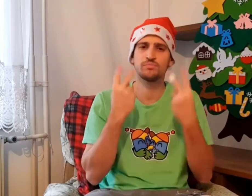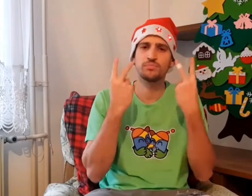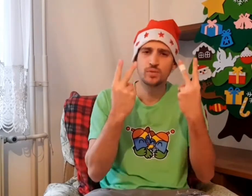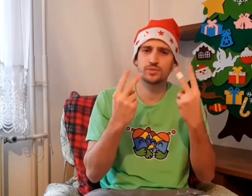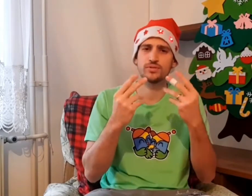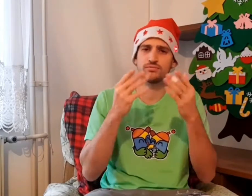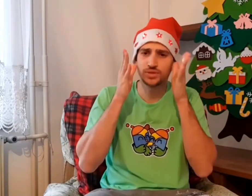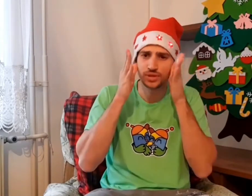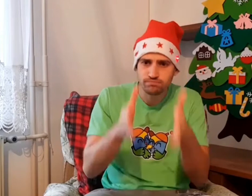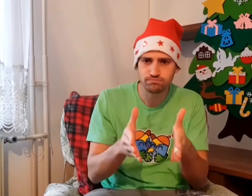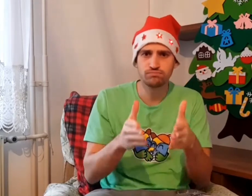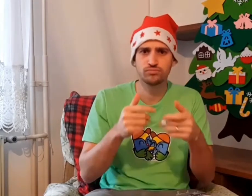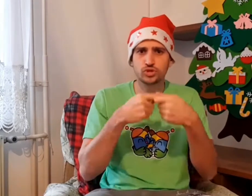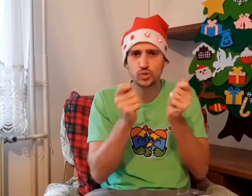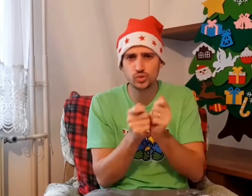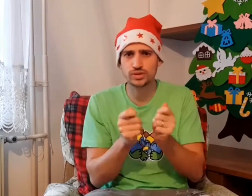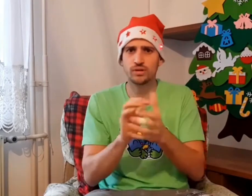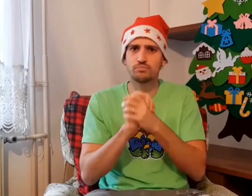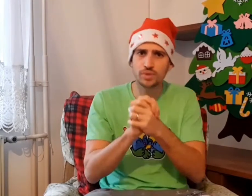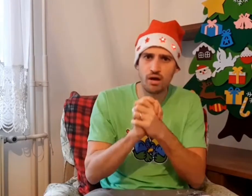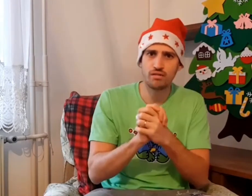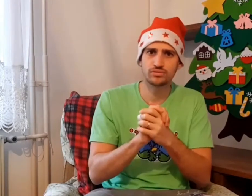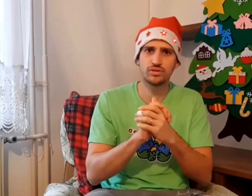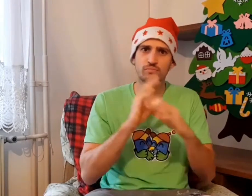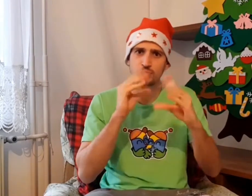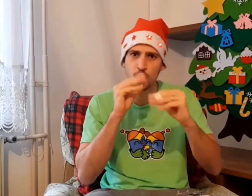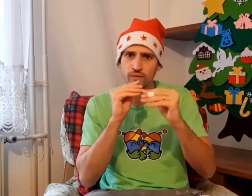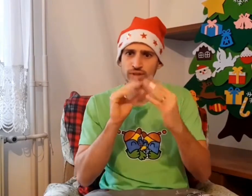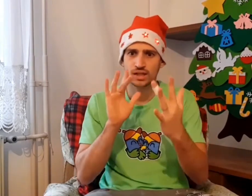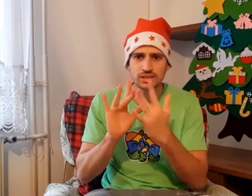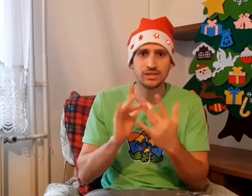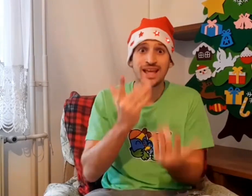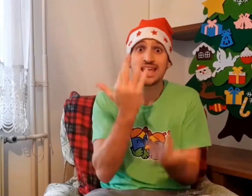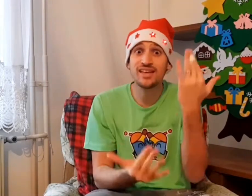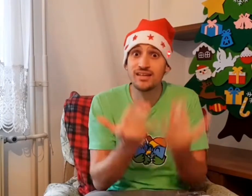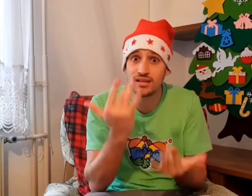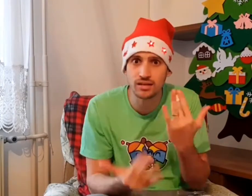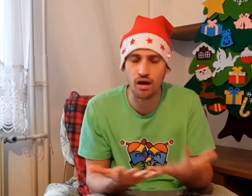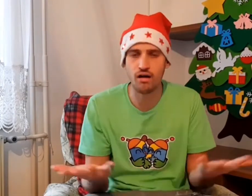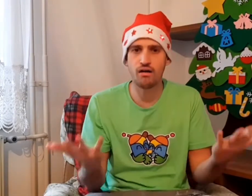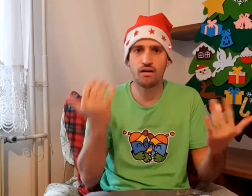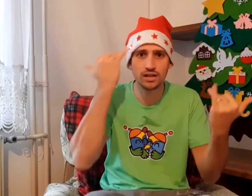Najbolj pomembno je, da se posvetimo družini, bodimo v stiku s prijatelji, pa še družabne igre so na voljo, ogromno je idej.